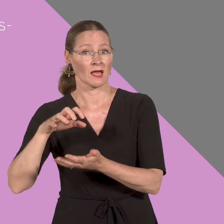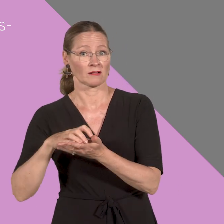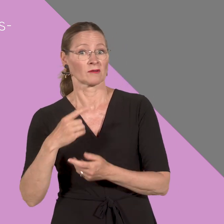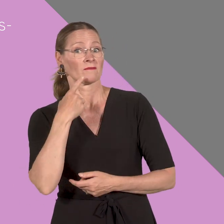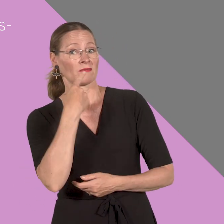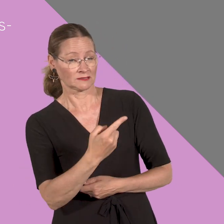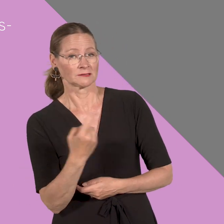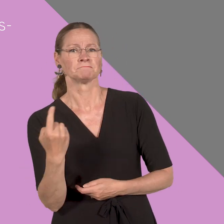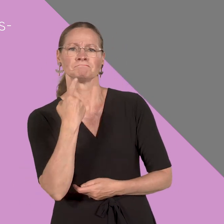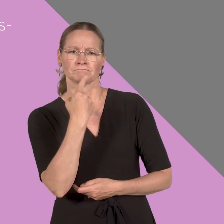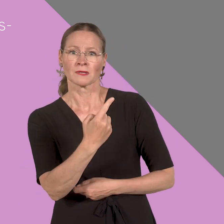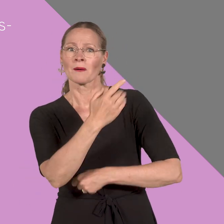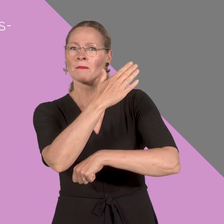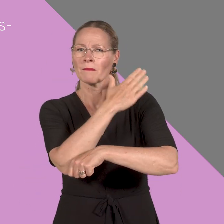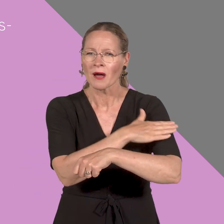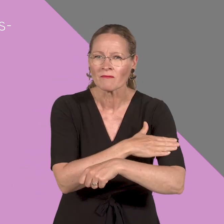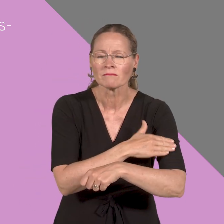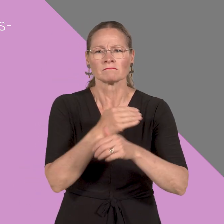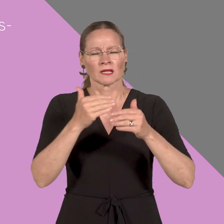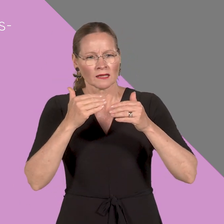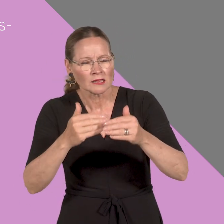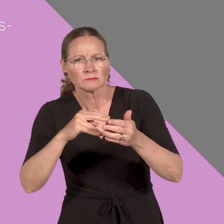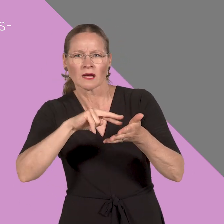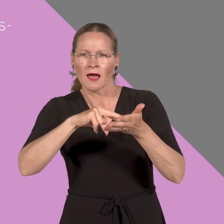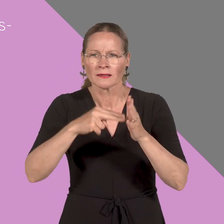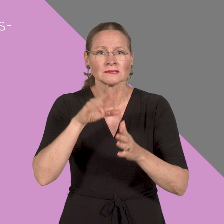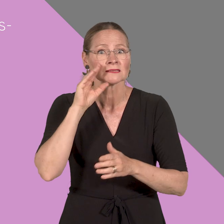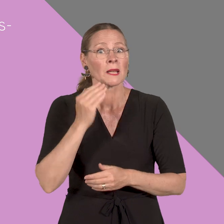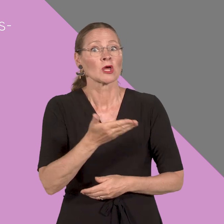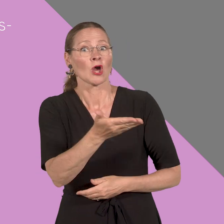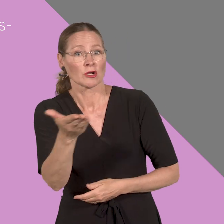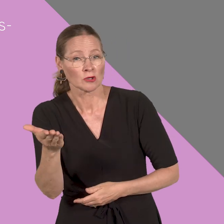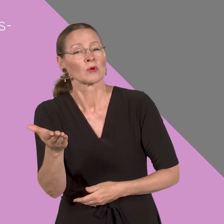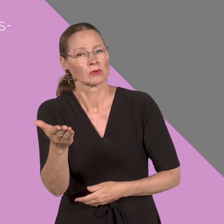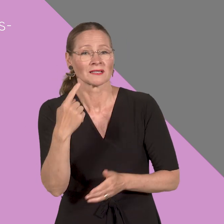Hallituksen vastauksessa kerrottiin palveluista - ja kehittämis- hankkeista senioreille, -